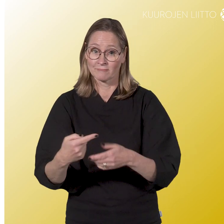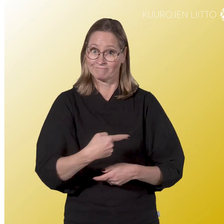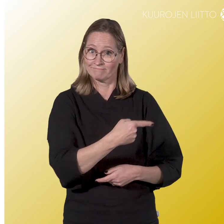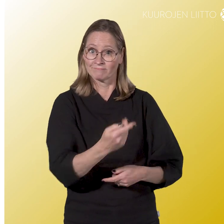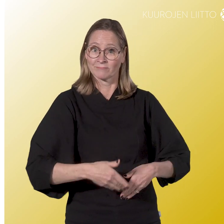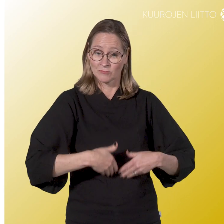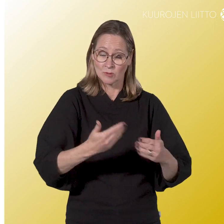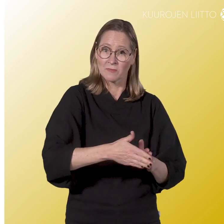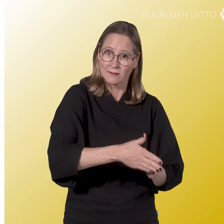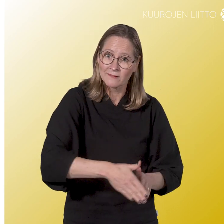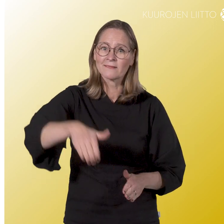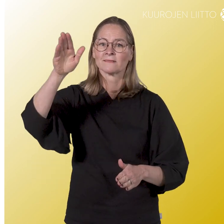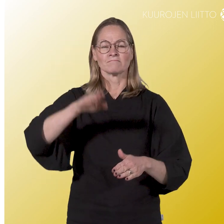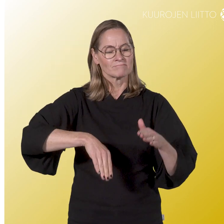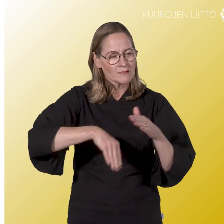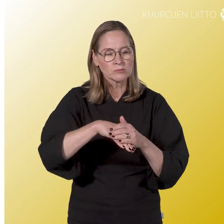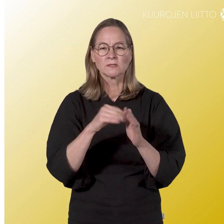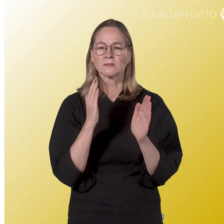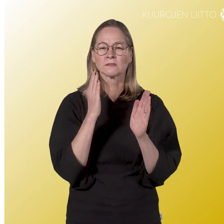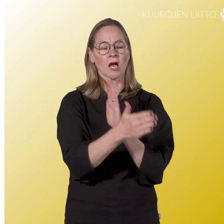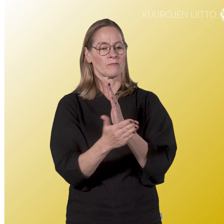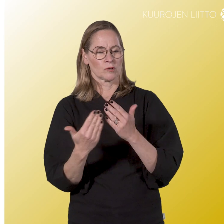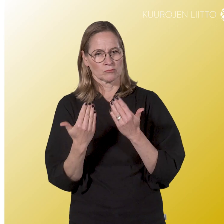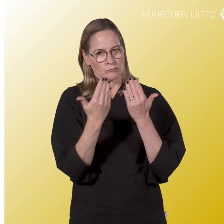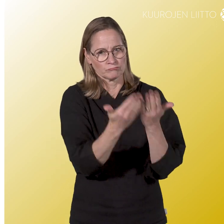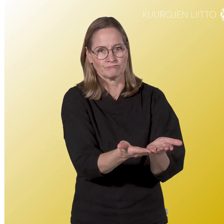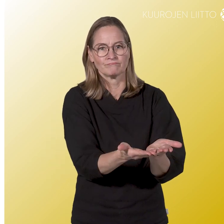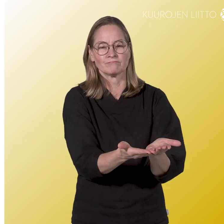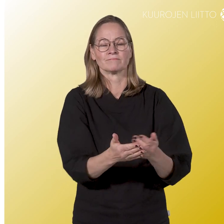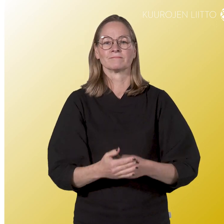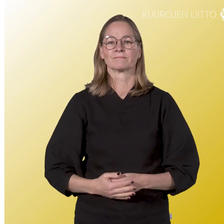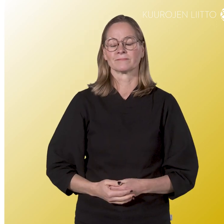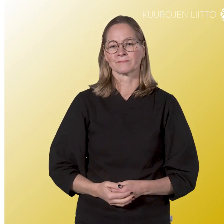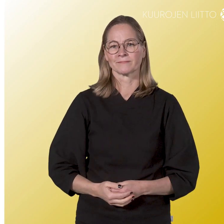jotka ovat heille täysin saavutettavia syntymästä lähtien.